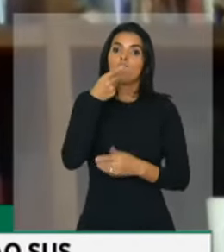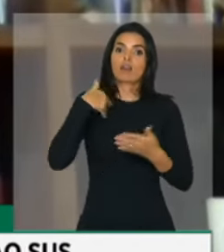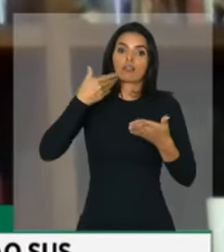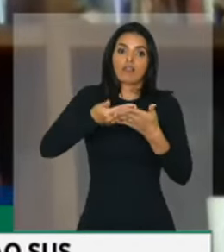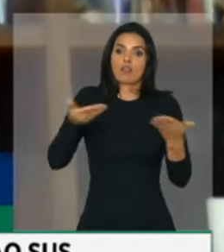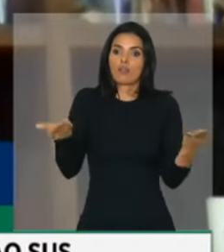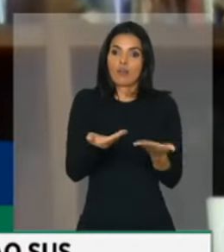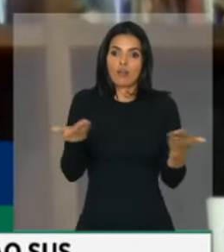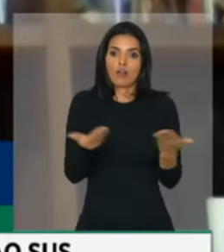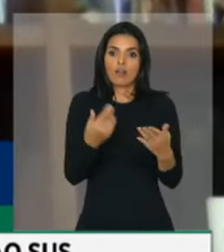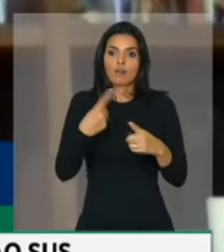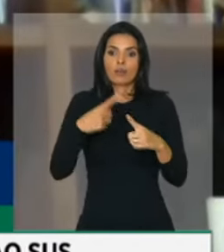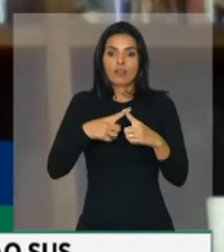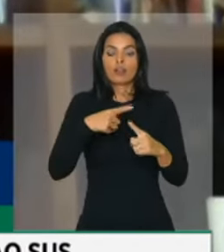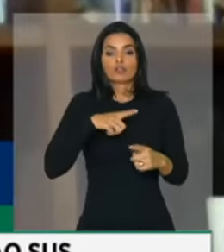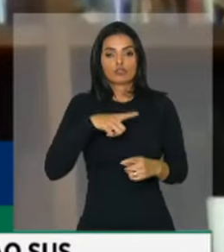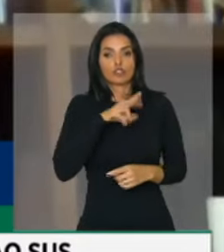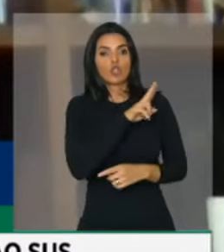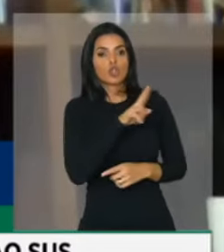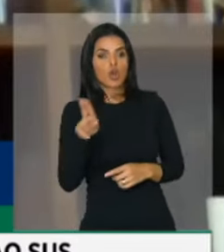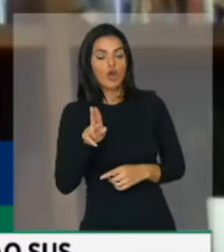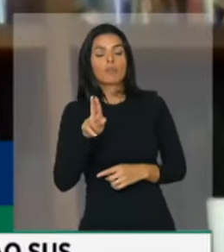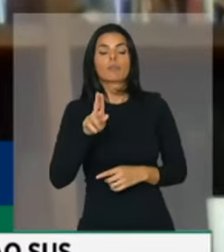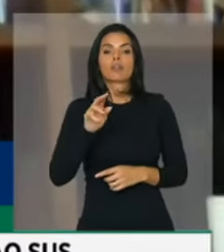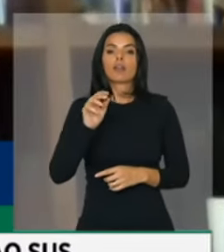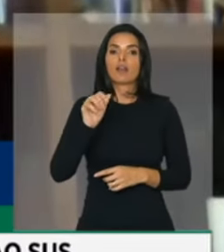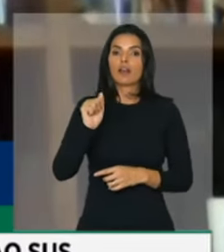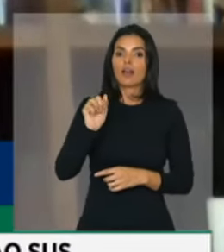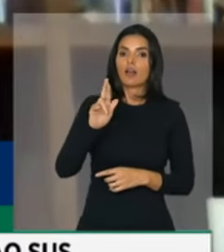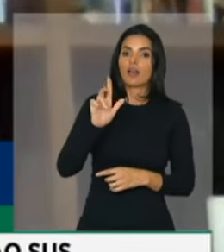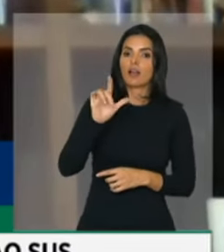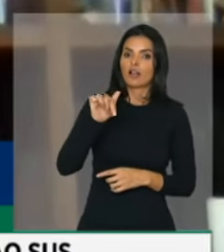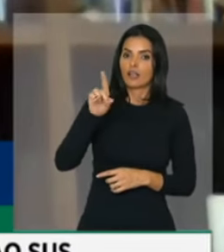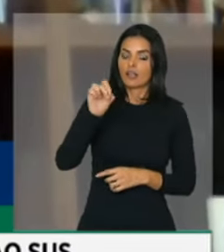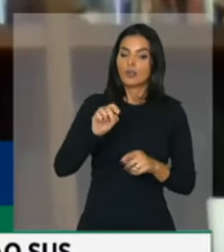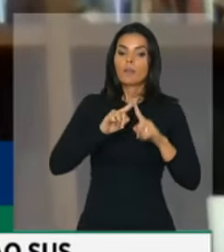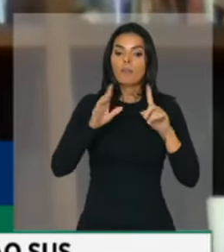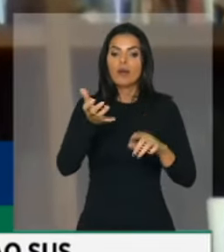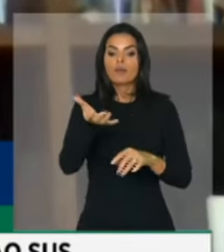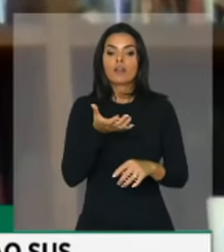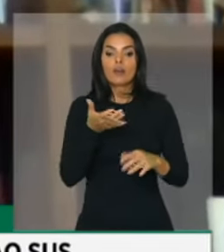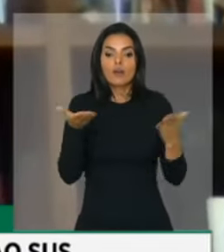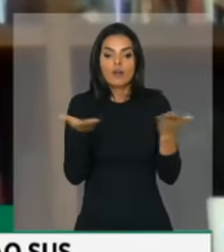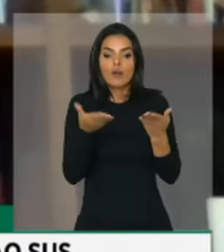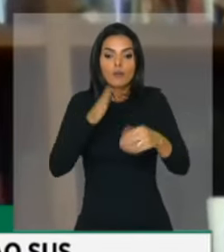EU ESTAVA INSCRITO DEPOIS DO DEPUTADO ARLINDO. MAS QUERIA NESSE MOMENTO, SENHOR PRESIDENTE, DIZER O SEGUINTE: CLARO QUE TODOS NÓS QUEREMOS